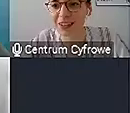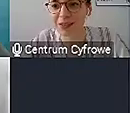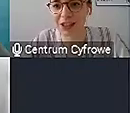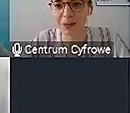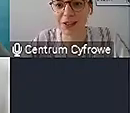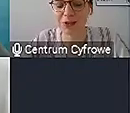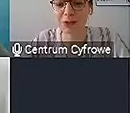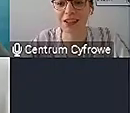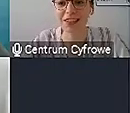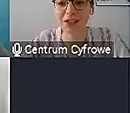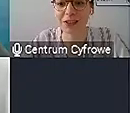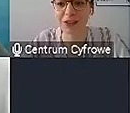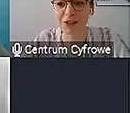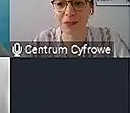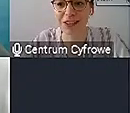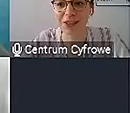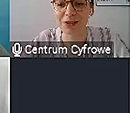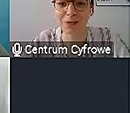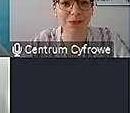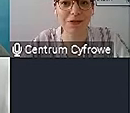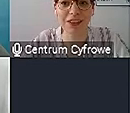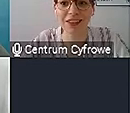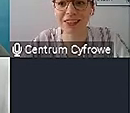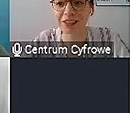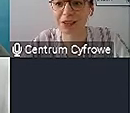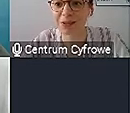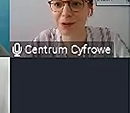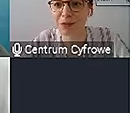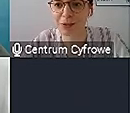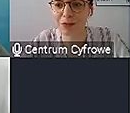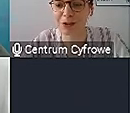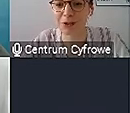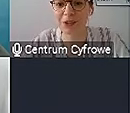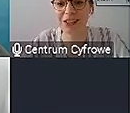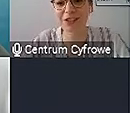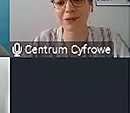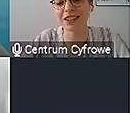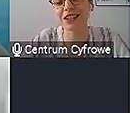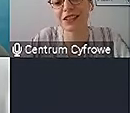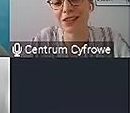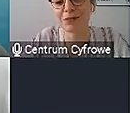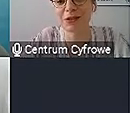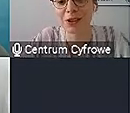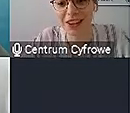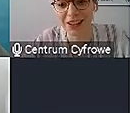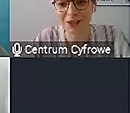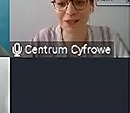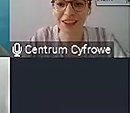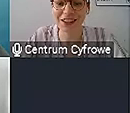Widzę, że państwo się gromadzą, cały czas przybywają nowe osoby. Witam serdecznie. Zachęcam do witania się z nami na czacie,